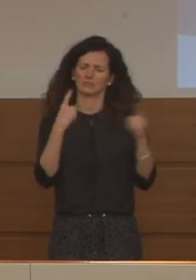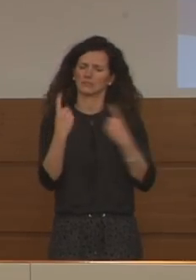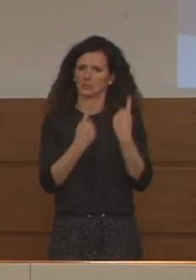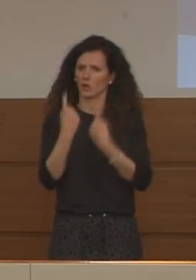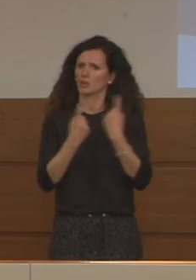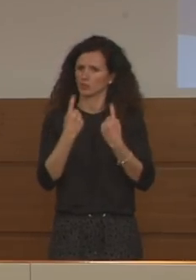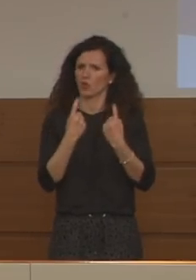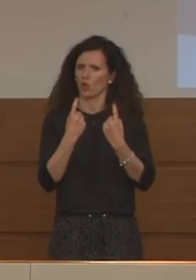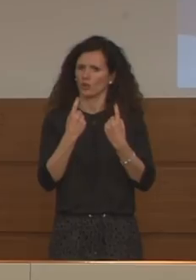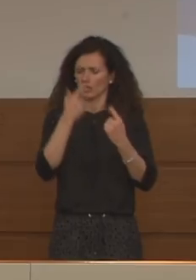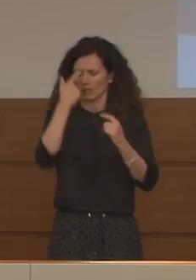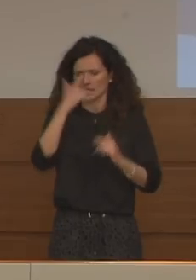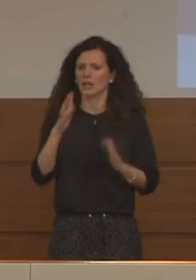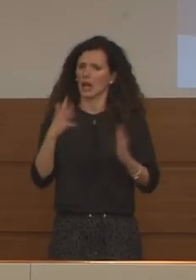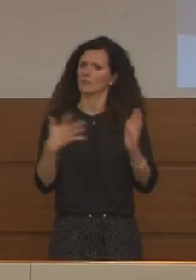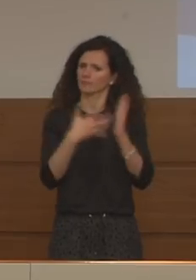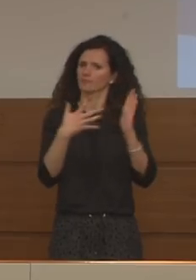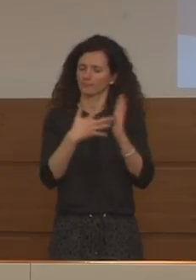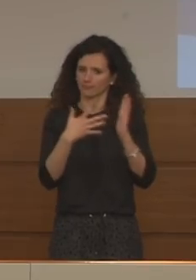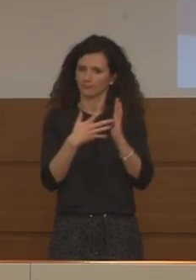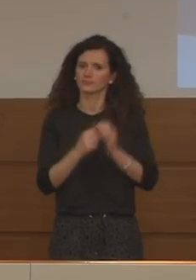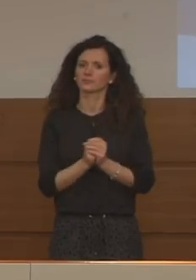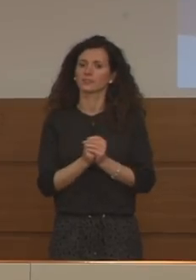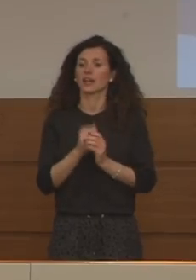contributo delle altre Regioni attualmente è più ridotto